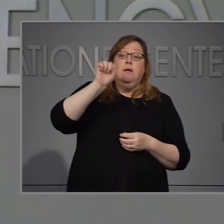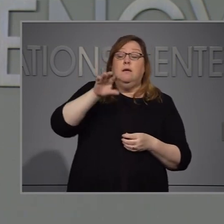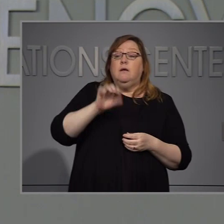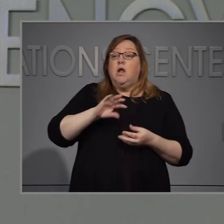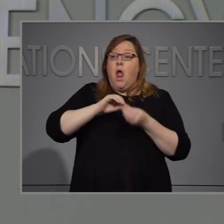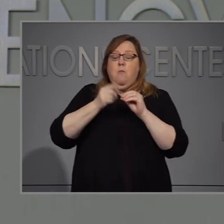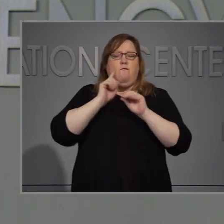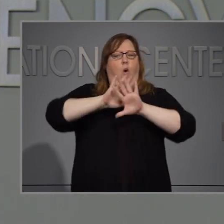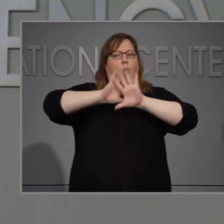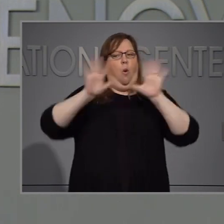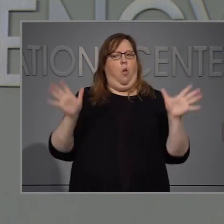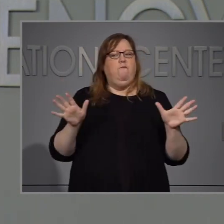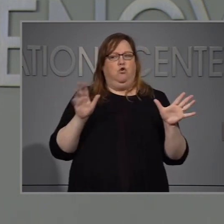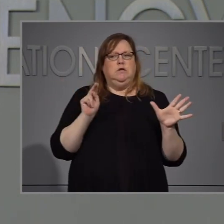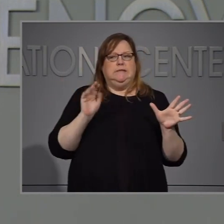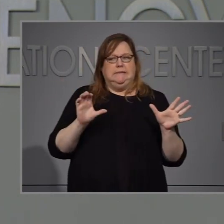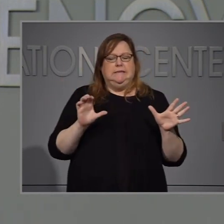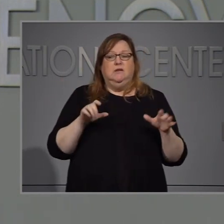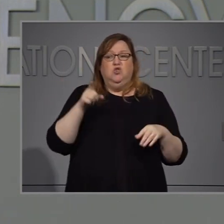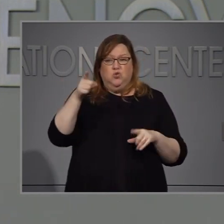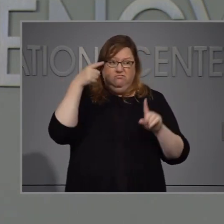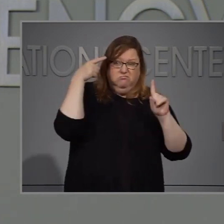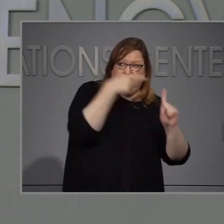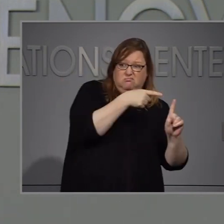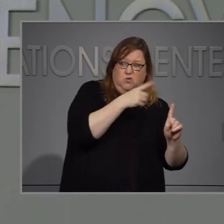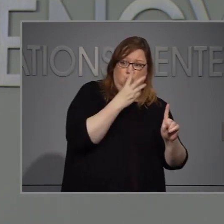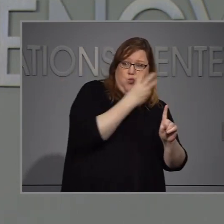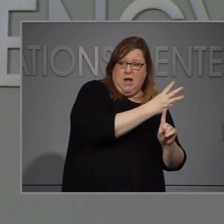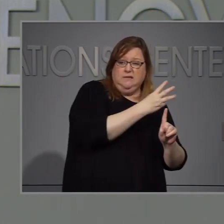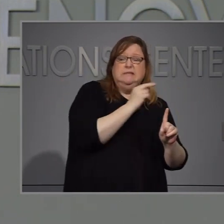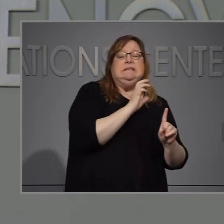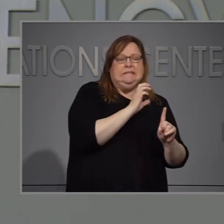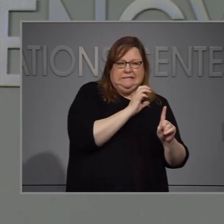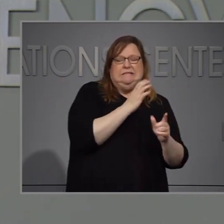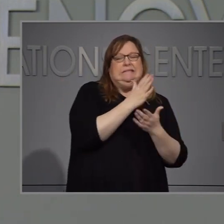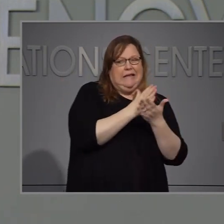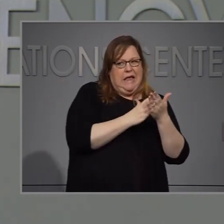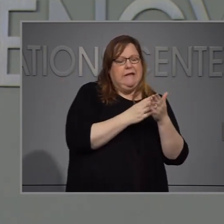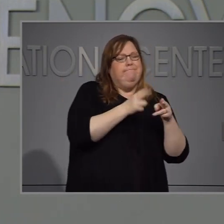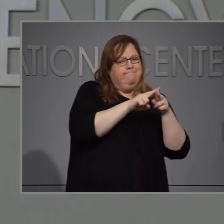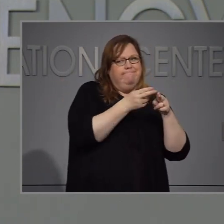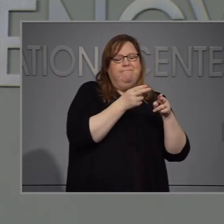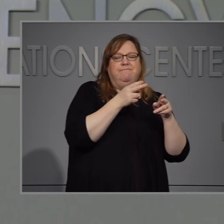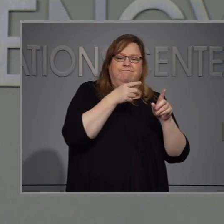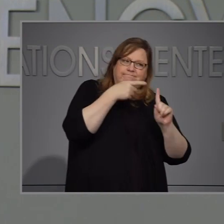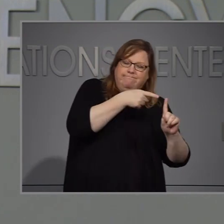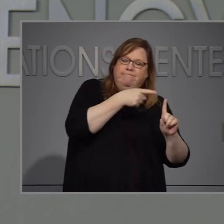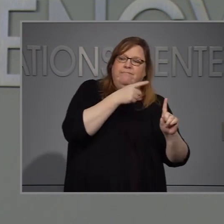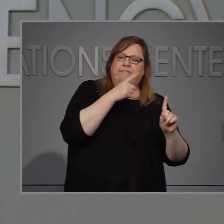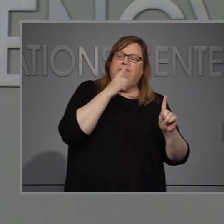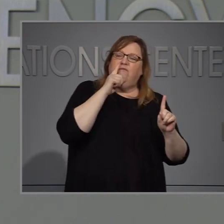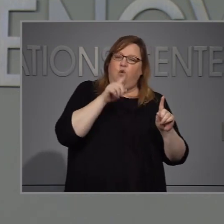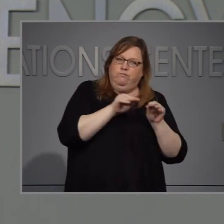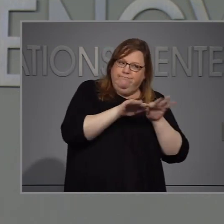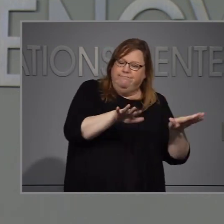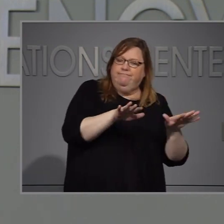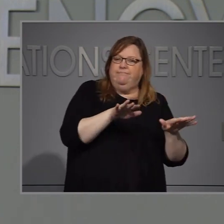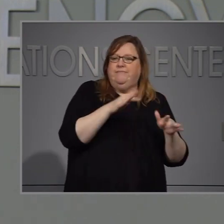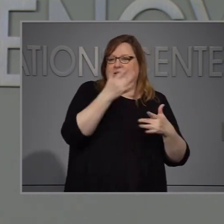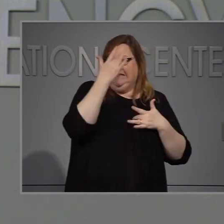el Estado y estamos conscientes que las diversas partes del Estado están viendo distintos y motivos de propagación viral.